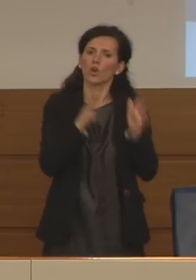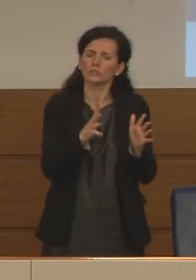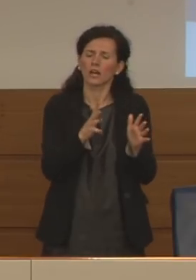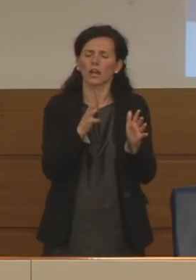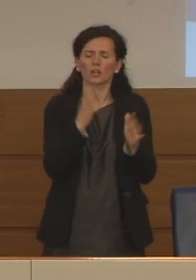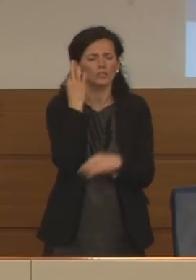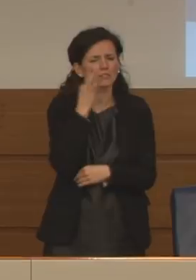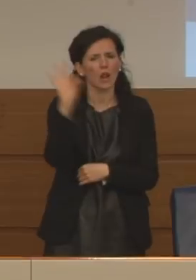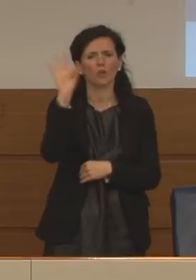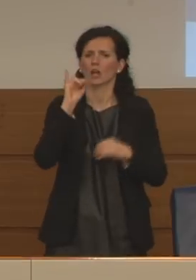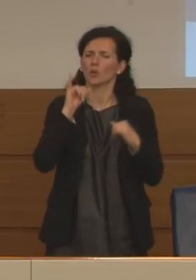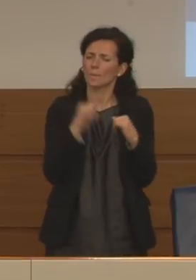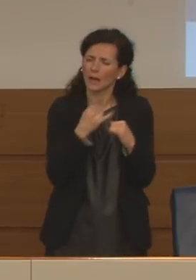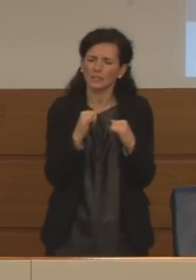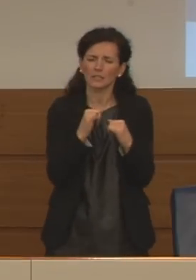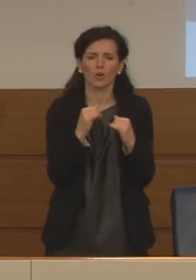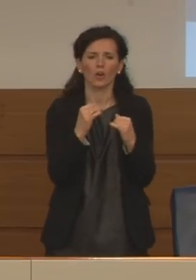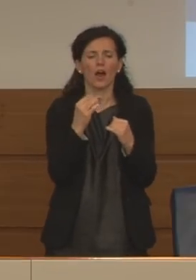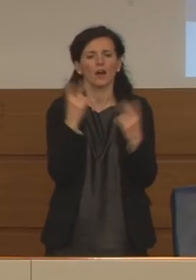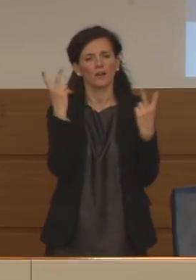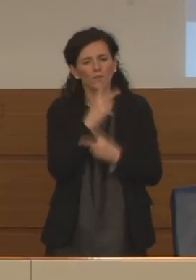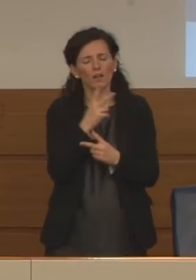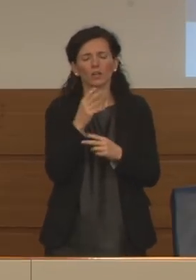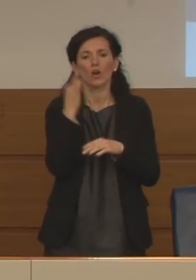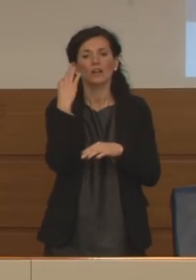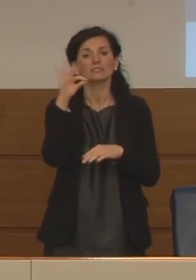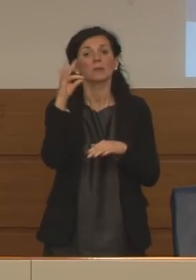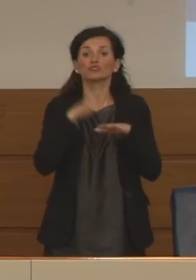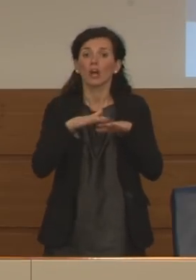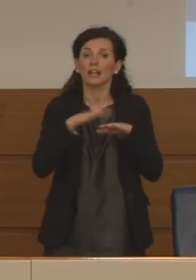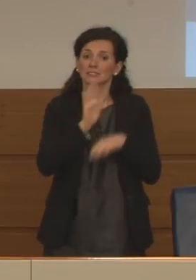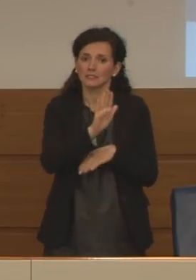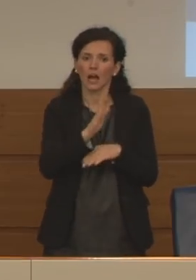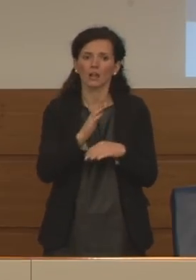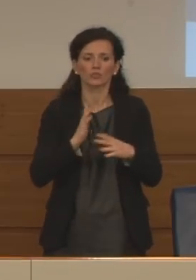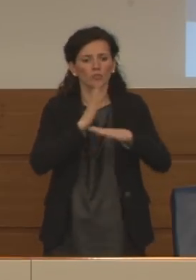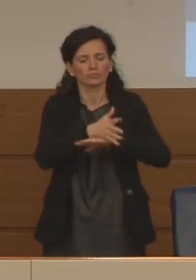specializzato, che andremo a impiegare a supporto delle Regioni.